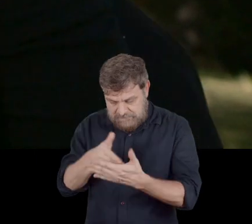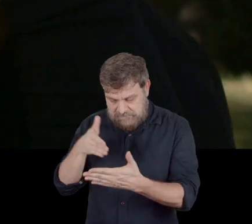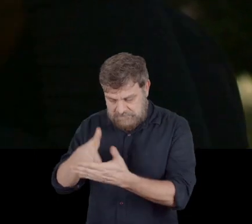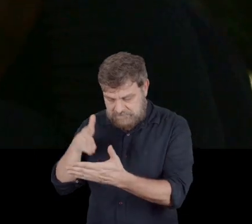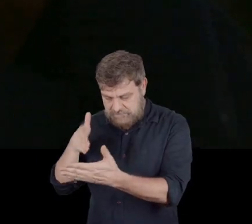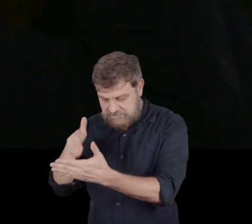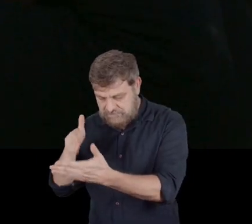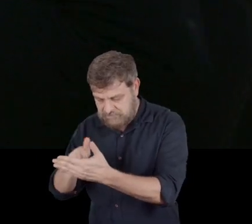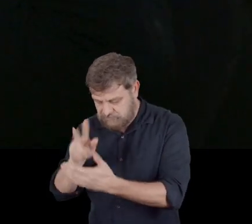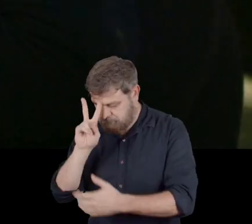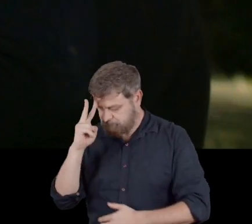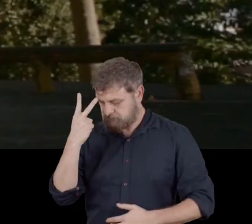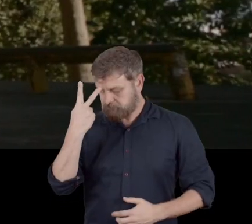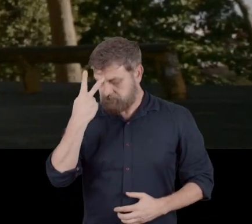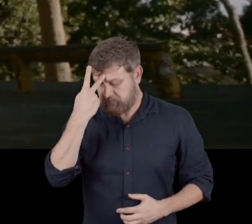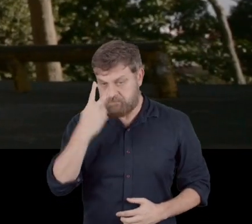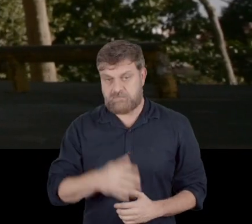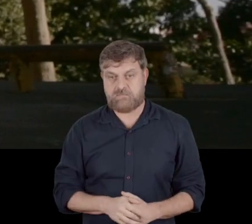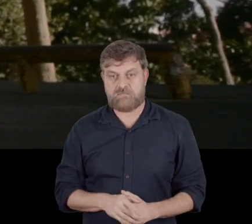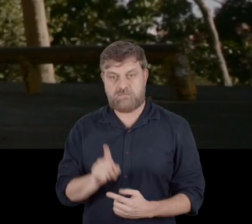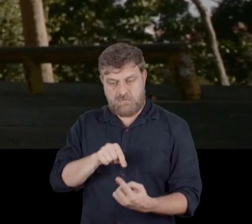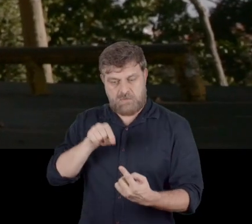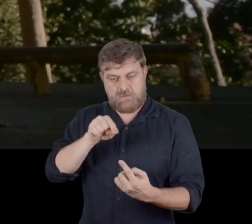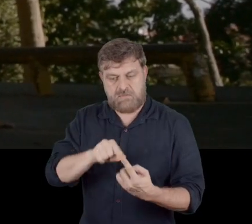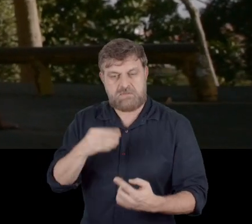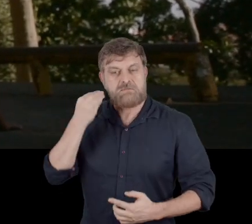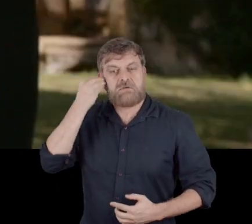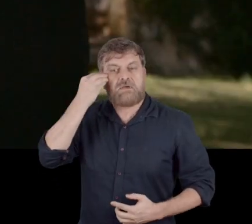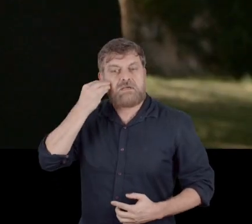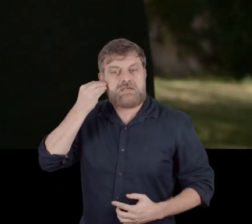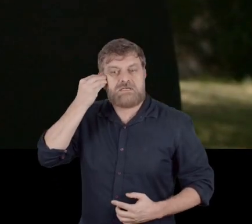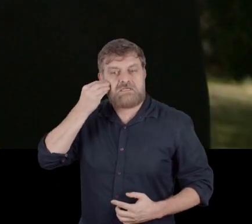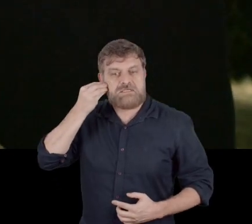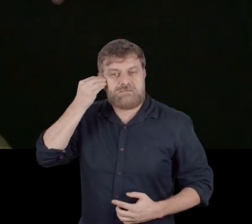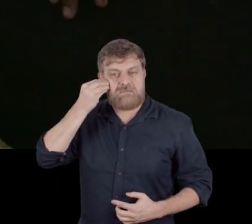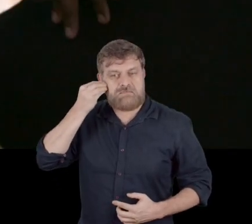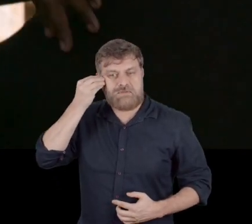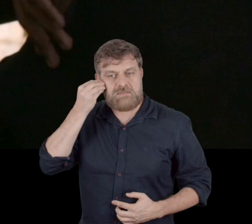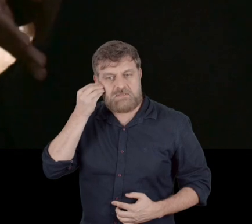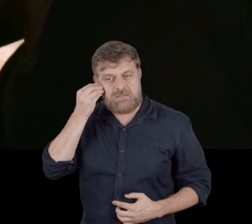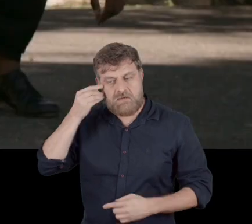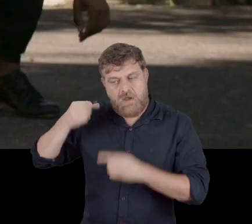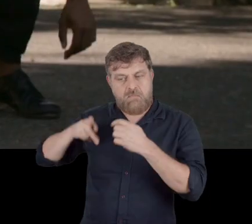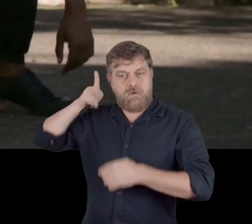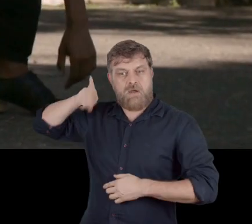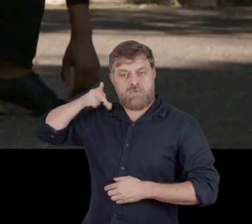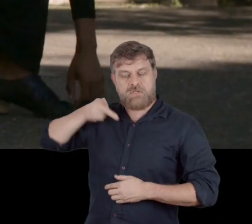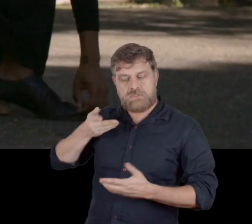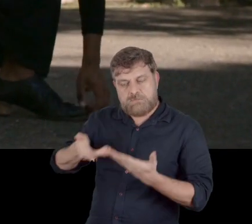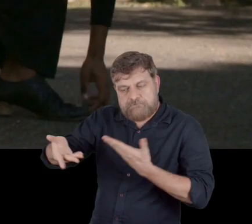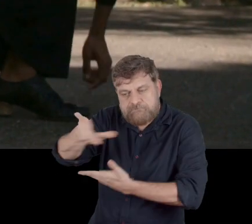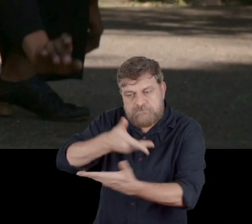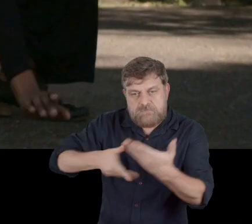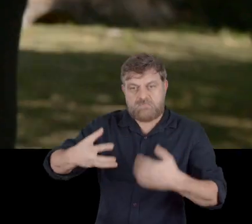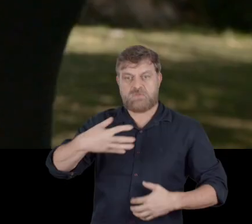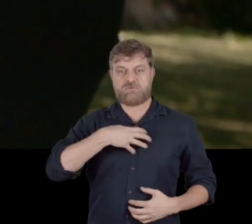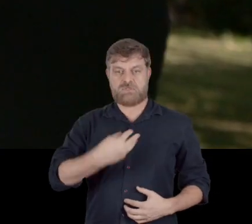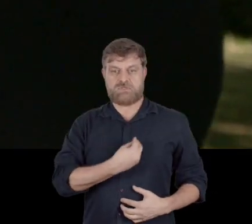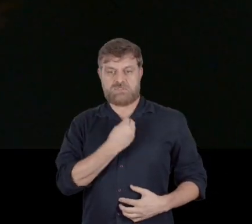para poder experimentar uma outra política, um outro modo de viver com os outros.